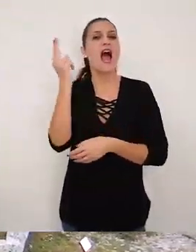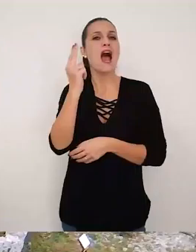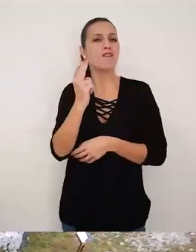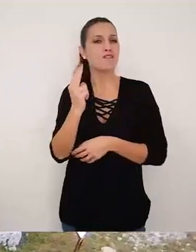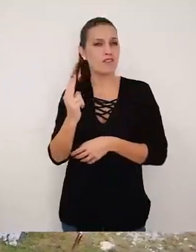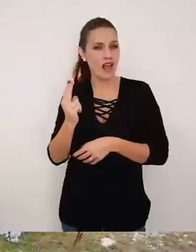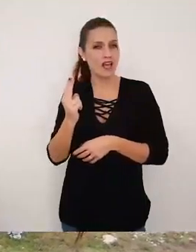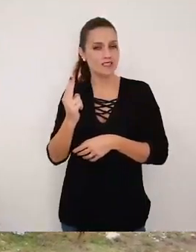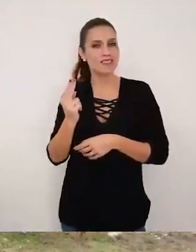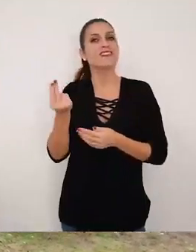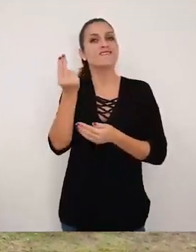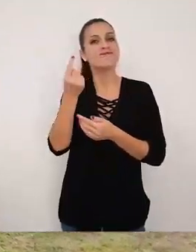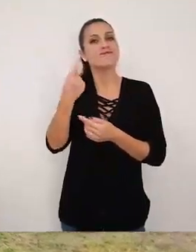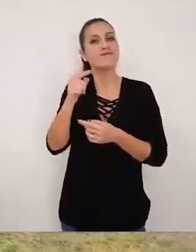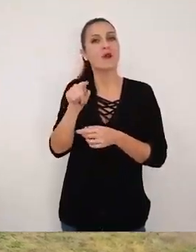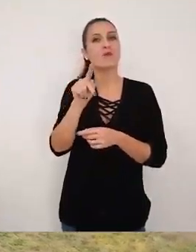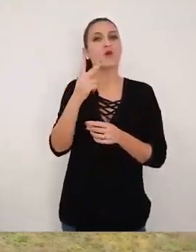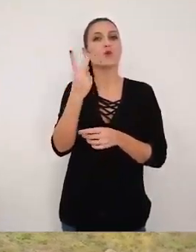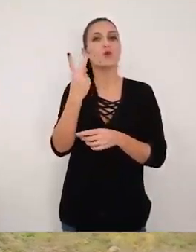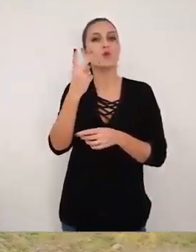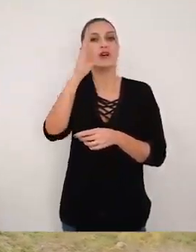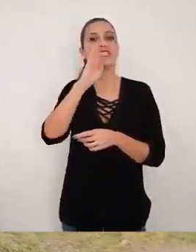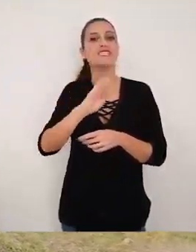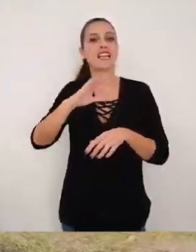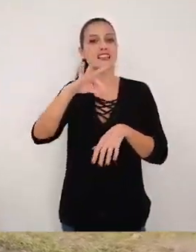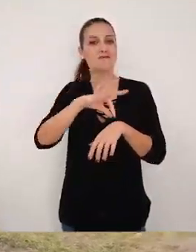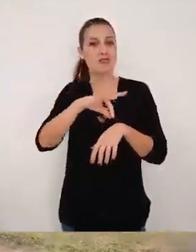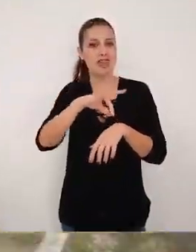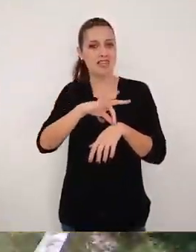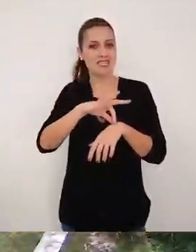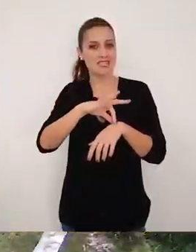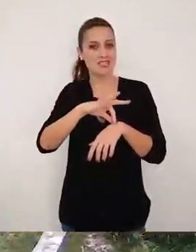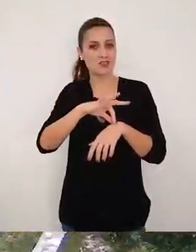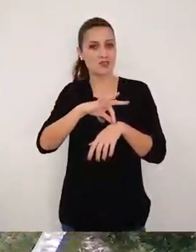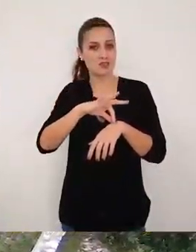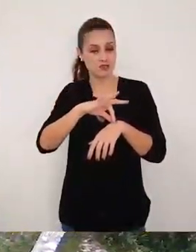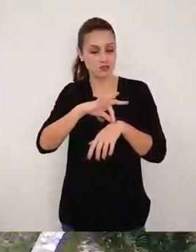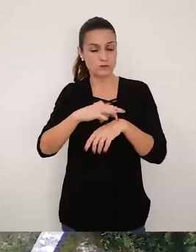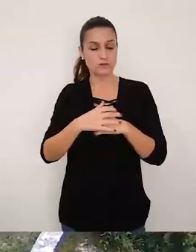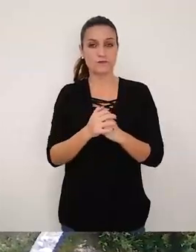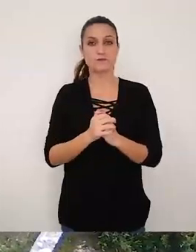così come attesta l’arcivescovo di Otranto nella sua visita pastorale del 1608.